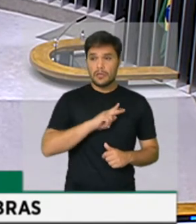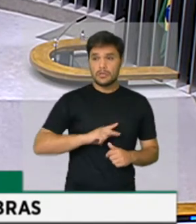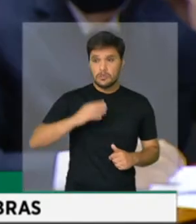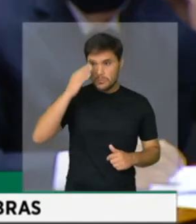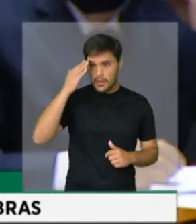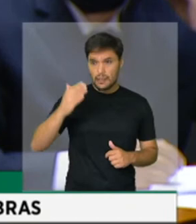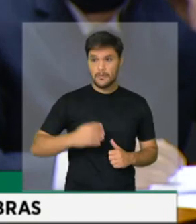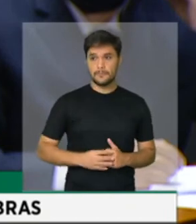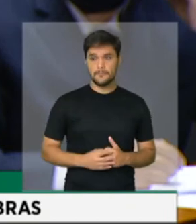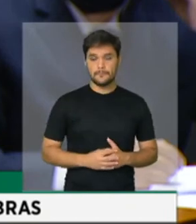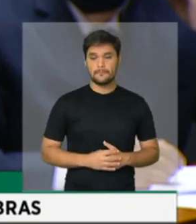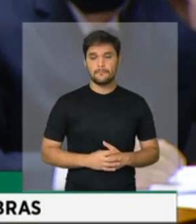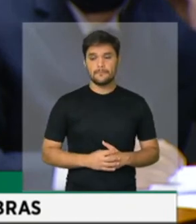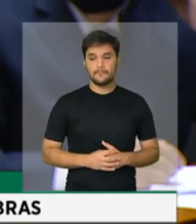NÃO MUDOU EM